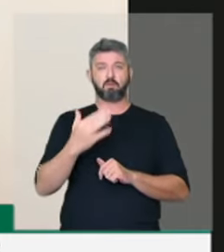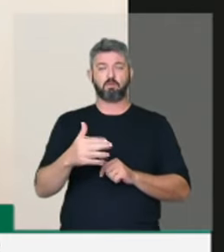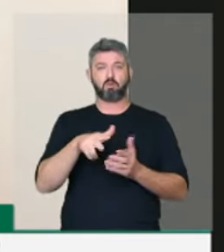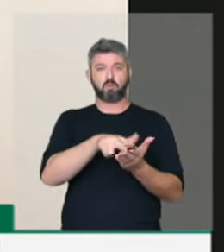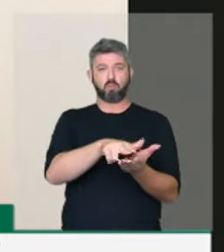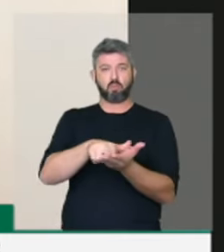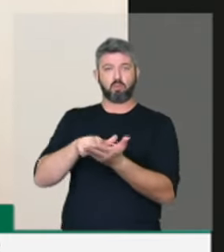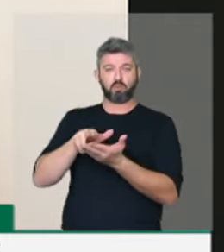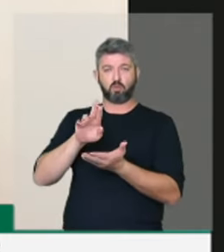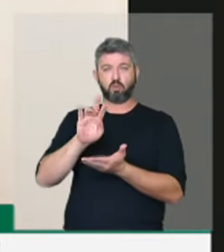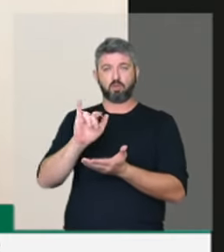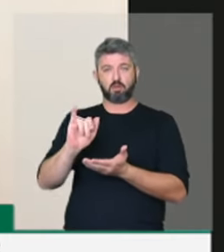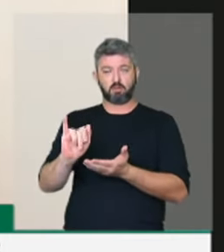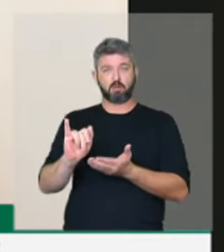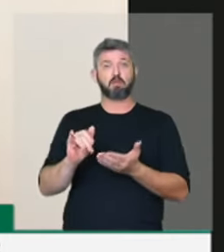PROJETO PRÓLEITOS E... E FICA